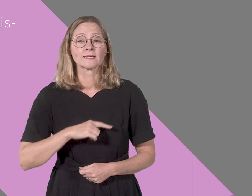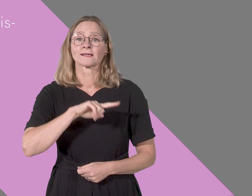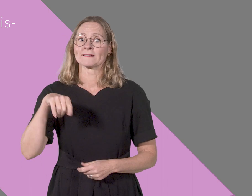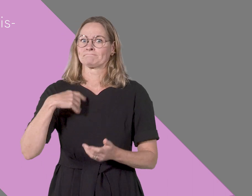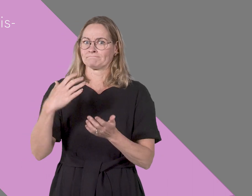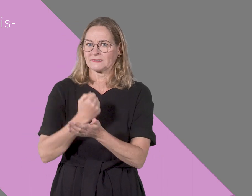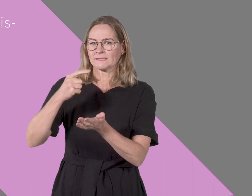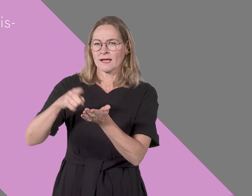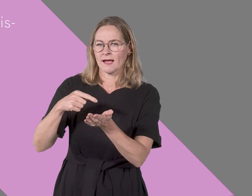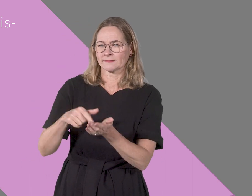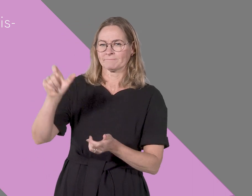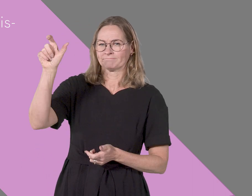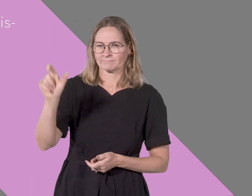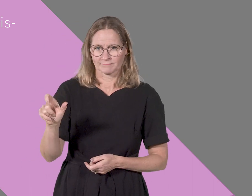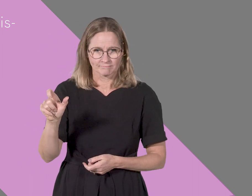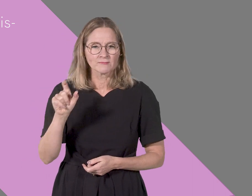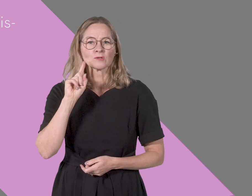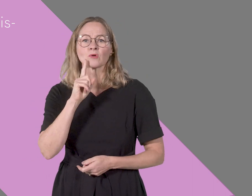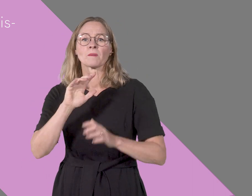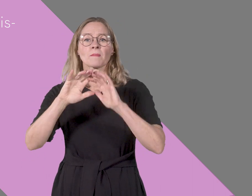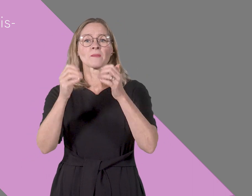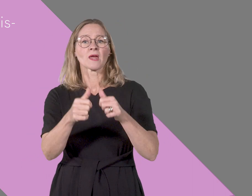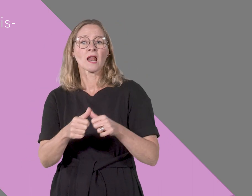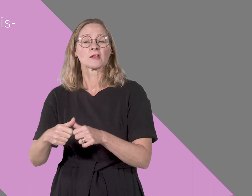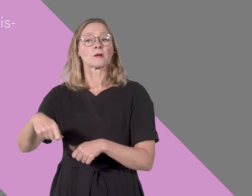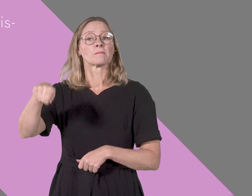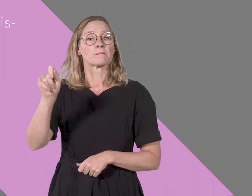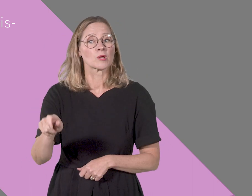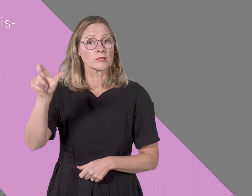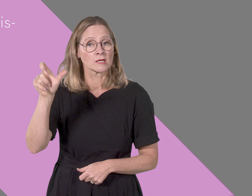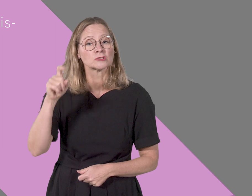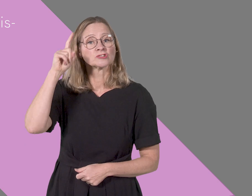Saimme tilaisuuden haastatella Kuurojen Maailmanliiton puheenjohtajaa, -